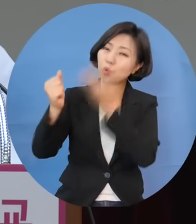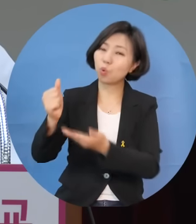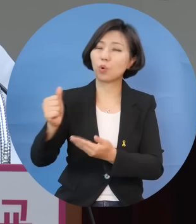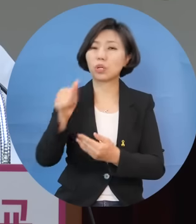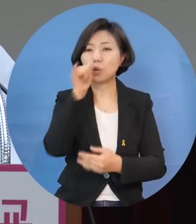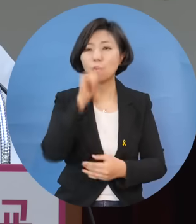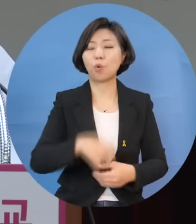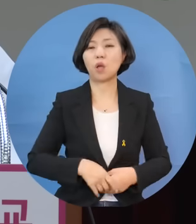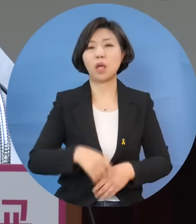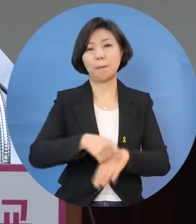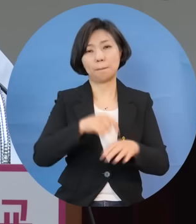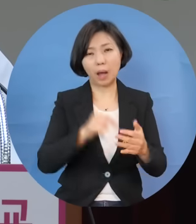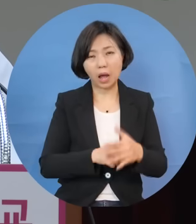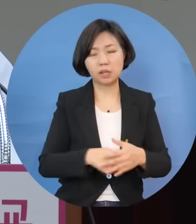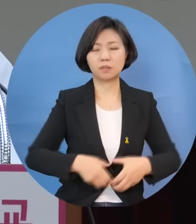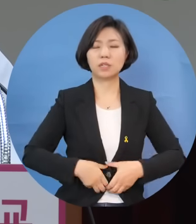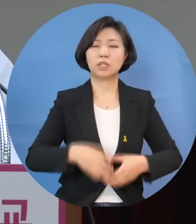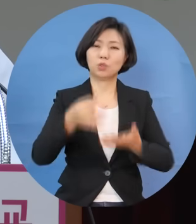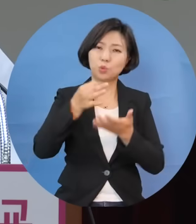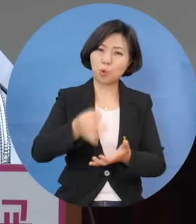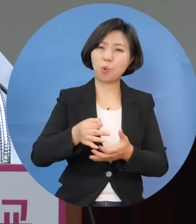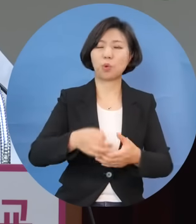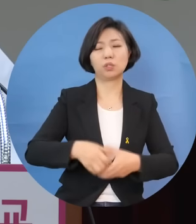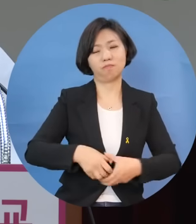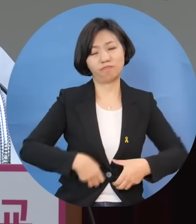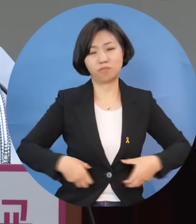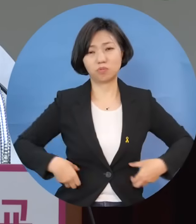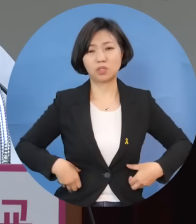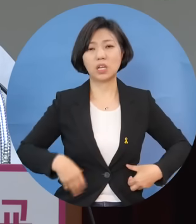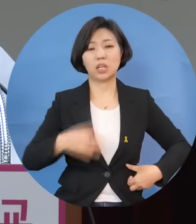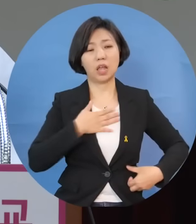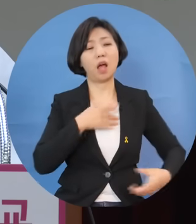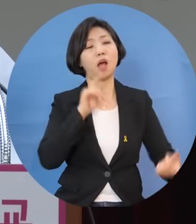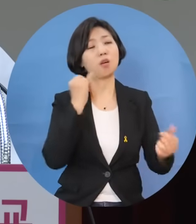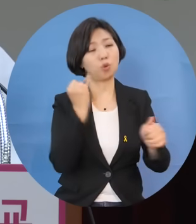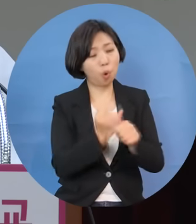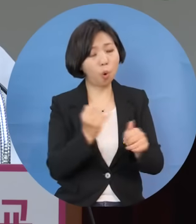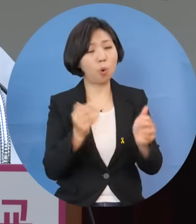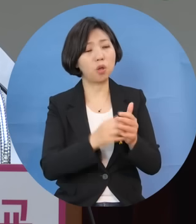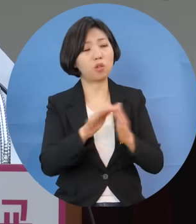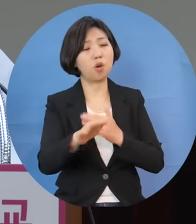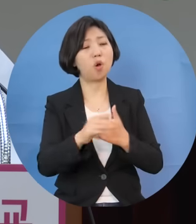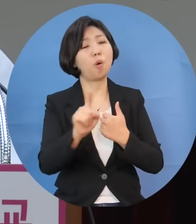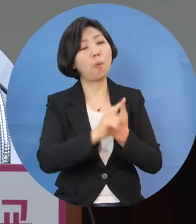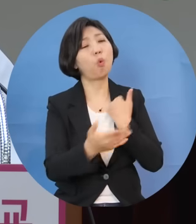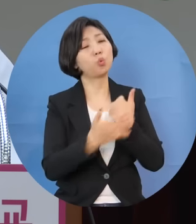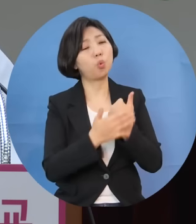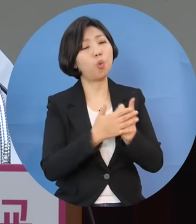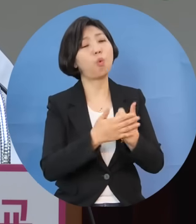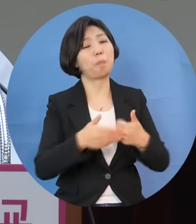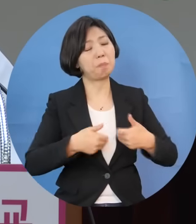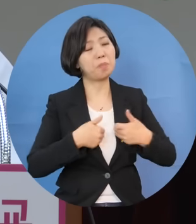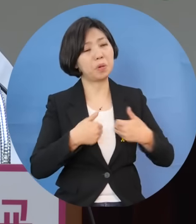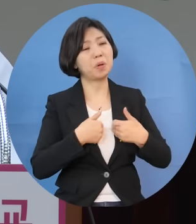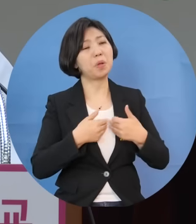마음이든 재물이든... 이 사람이 나를 만나서 '득을 좀 봤다' 하도록 조금이라도 해 줘야 이게 사람의 길이다.